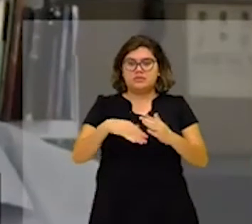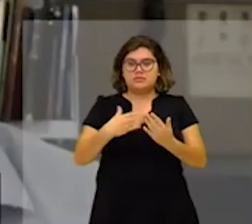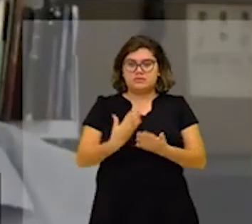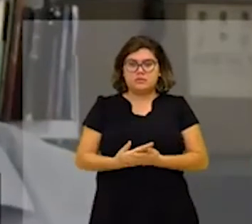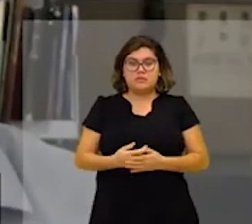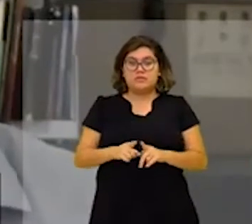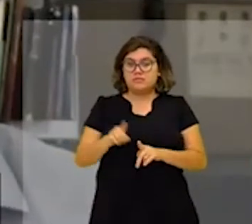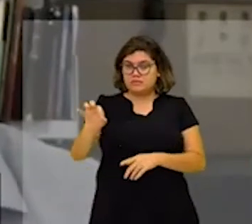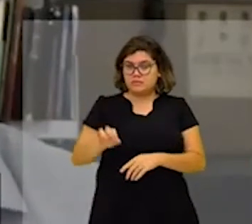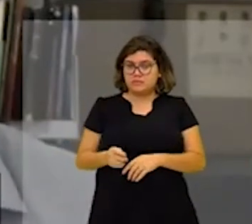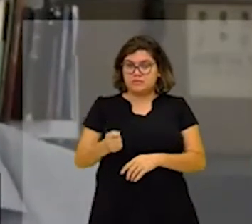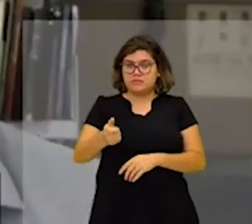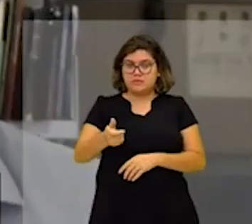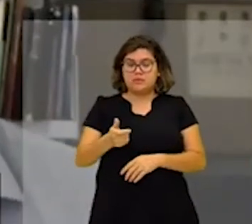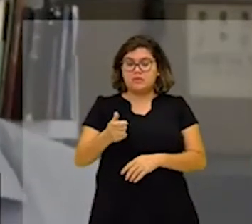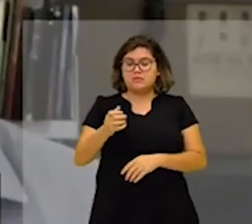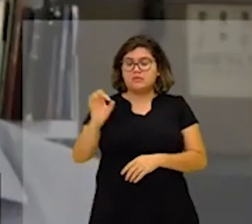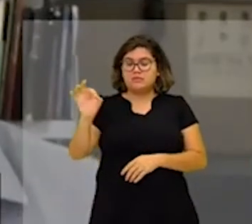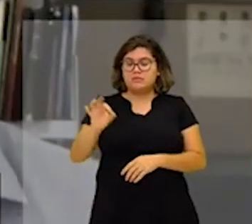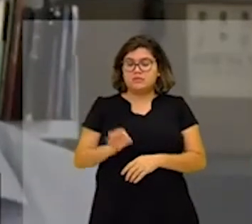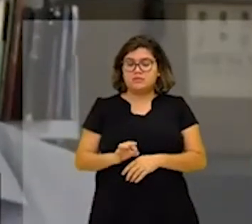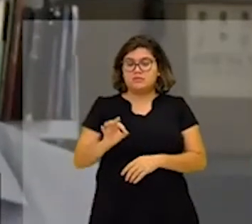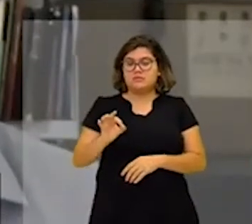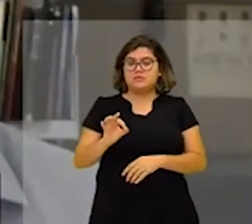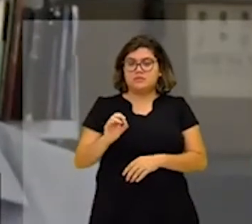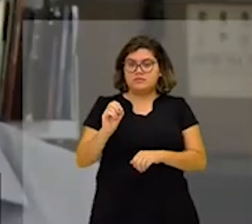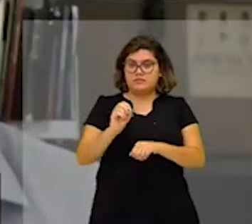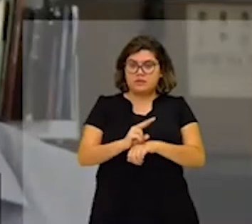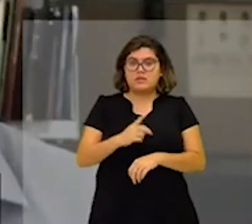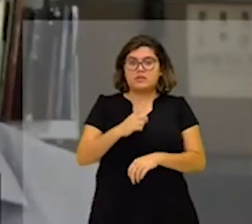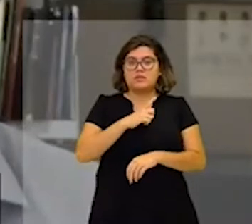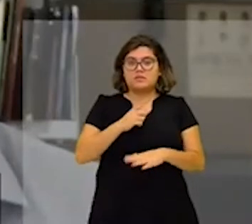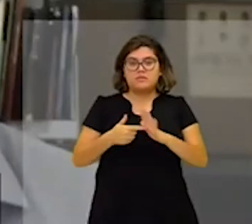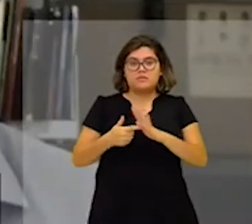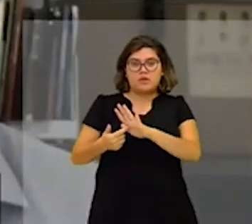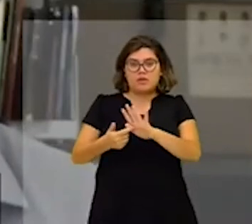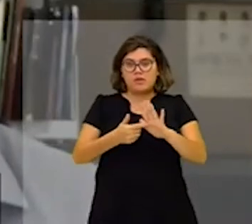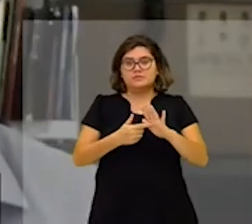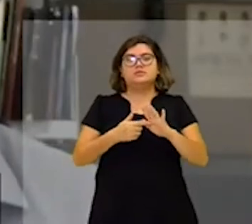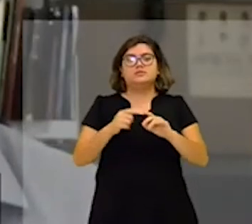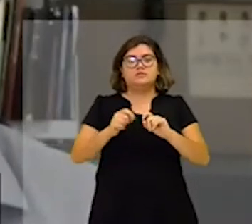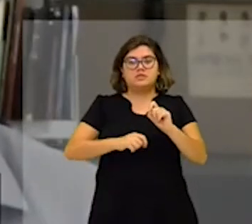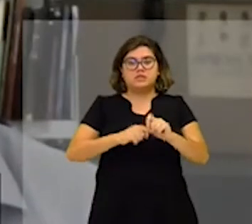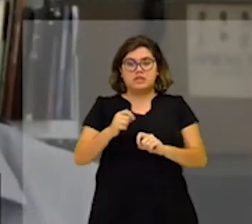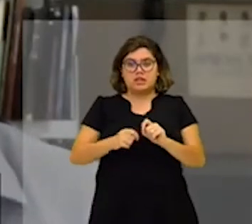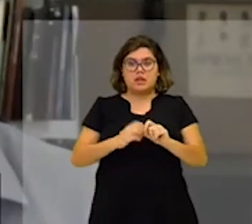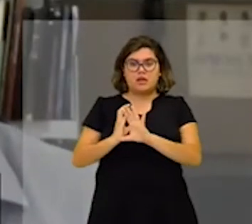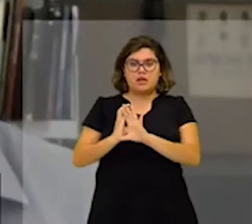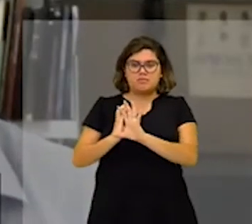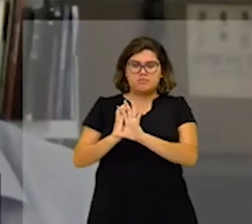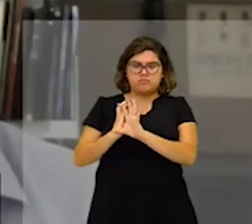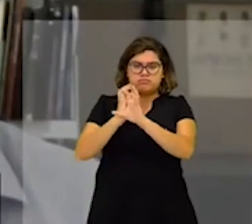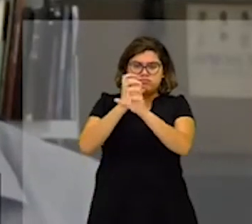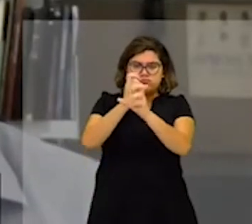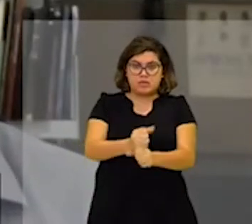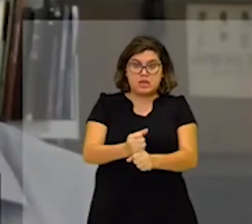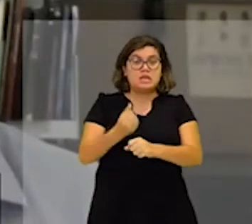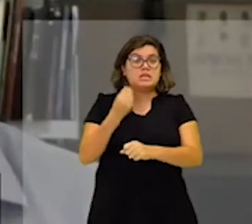no seu dispor um serviço público elas nos trazem uma uma macumba experiência quantos e de produção